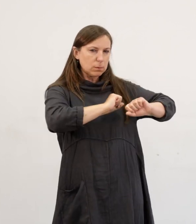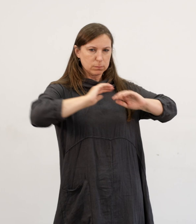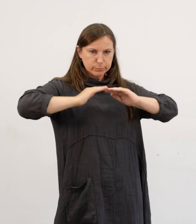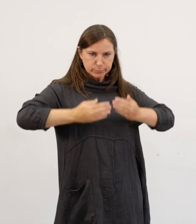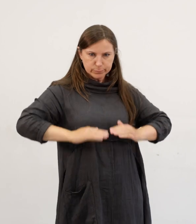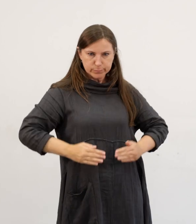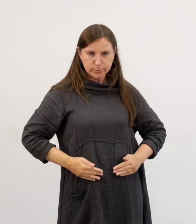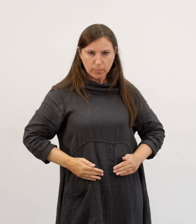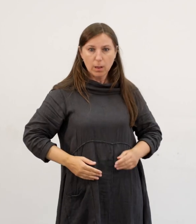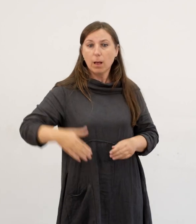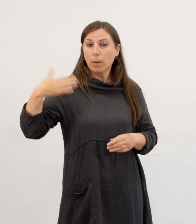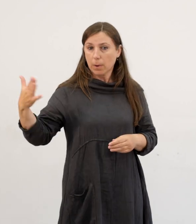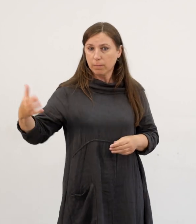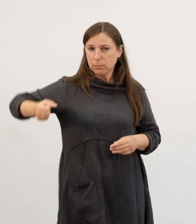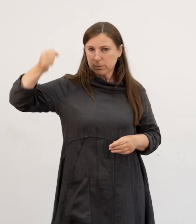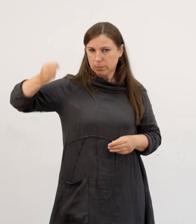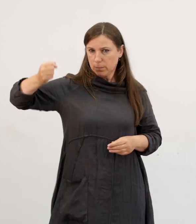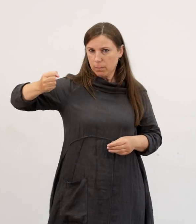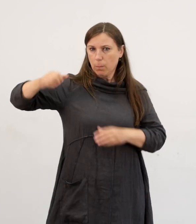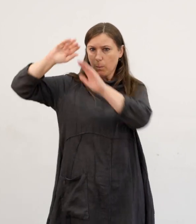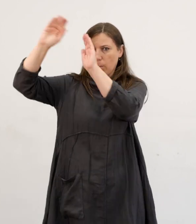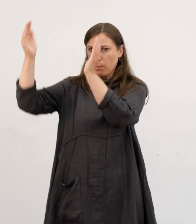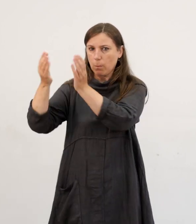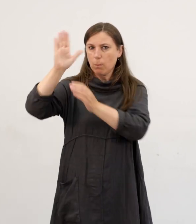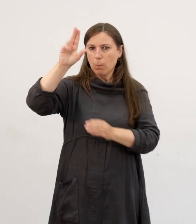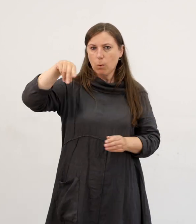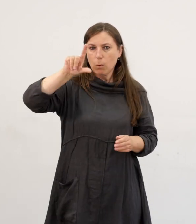Potem otrzymał urząd hetmana wielkiego koronnego, którego zadaniem